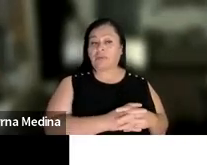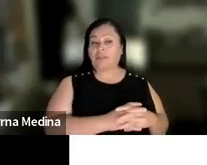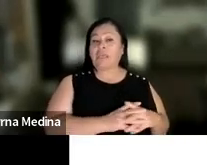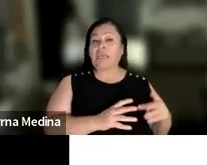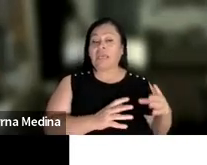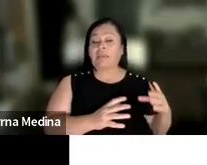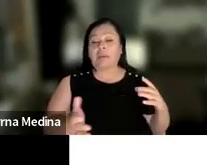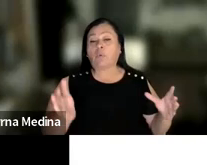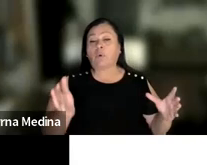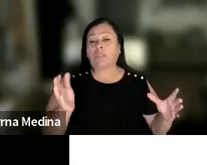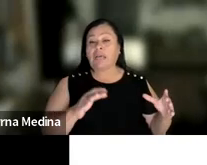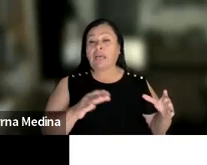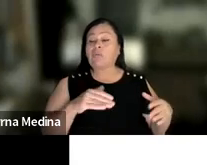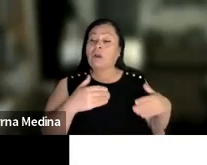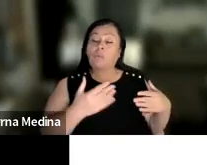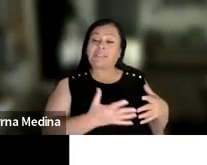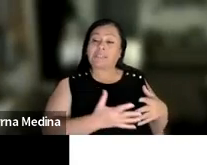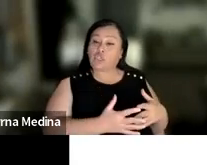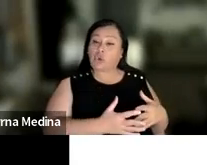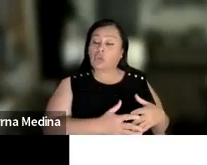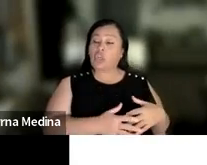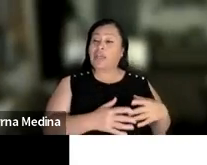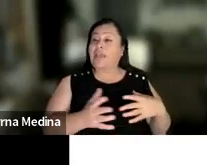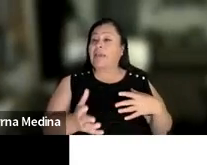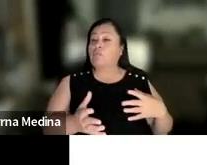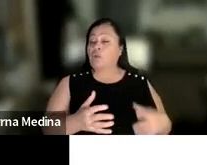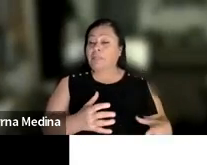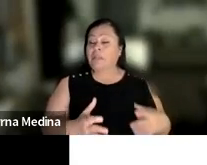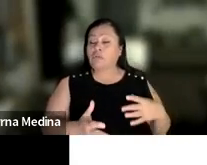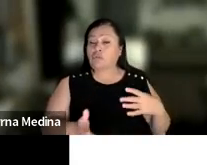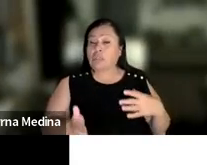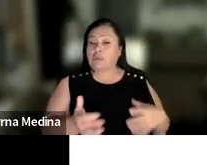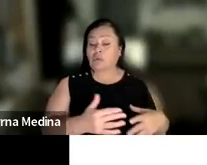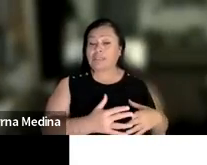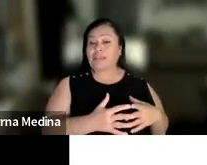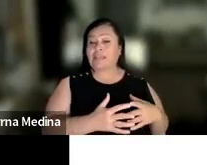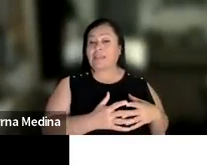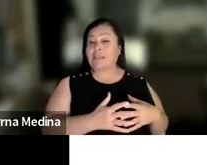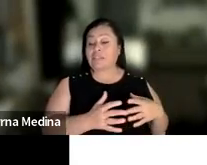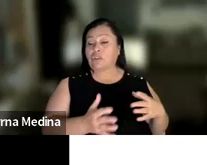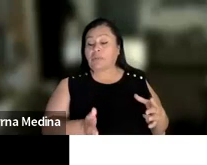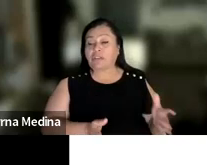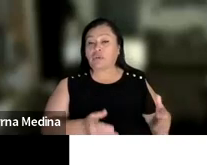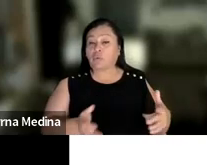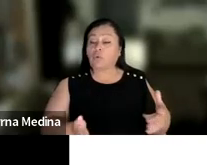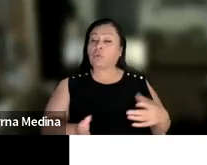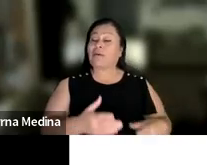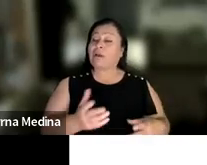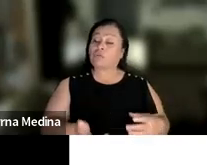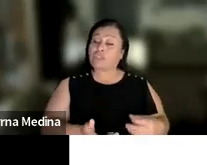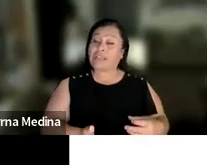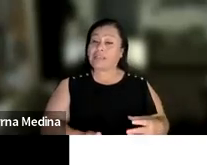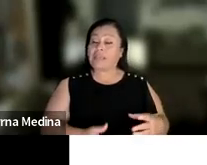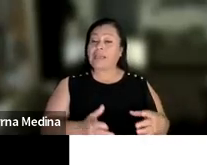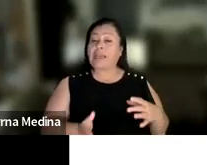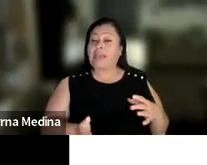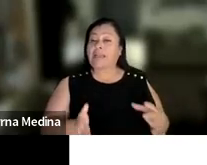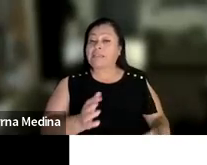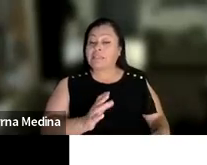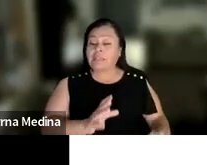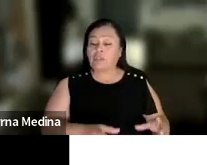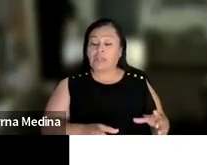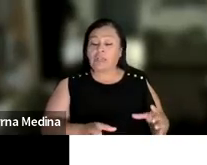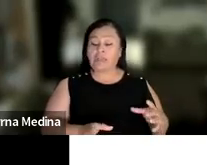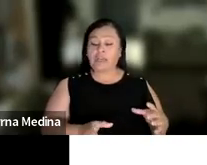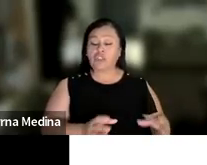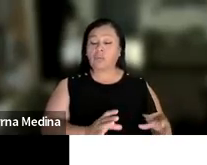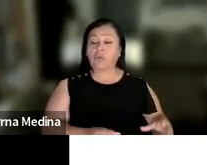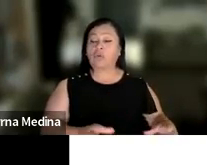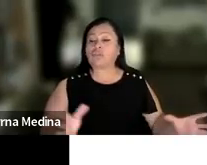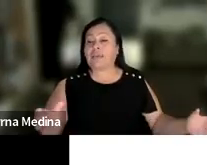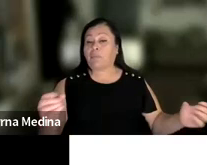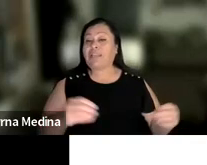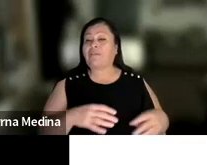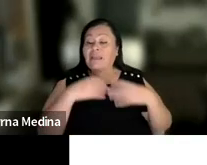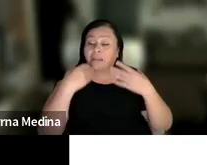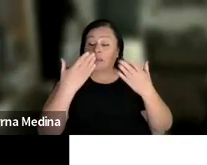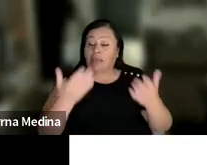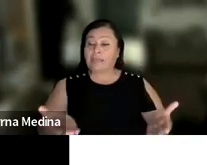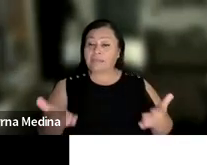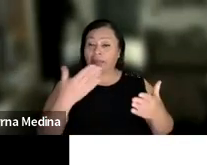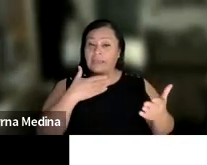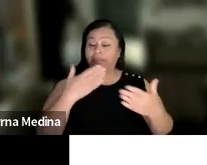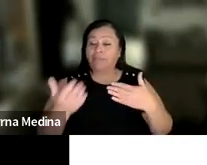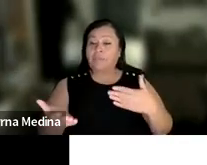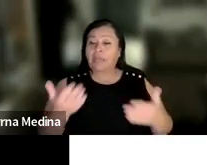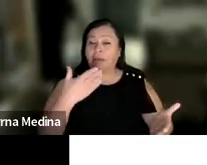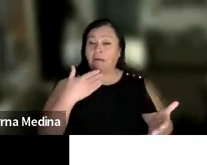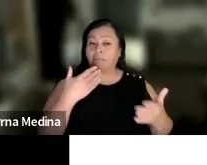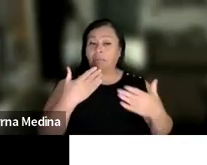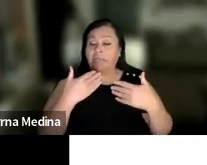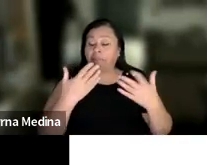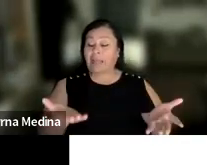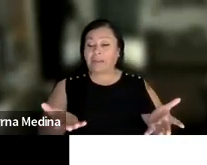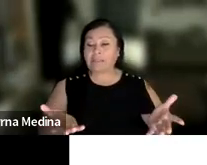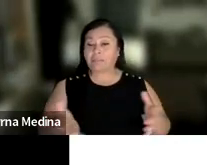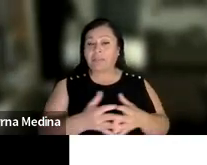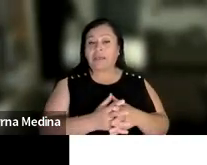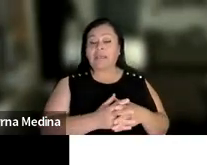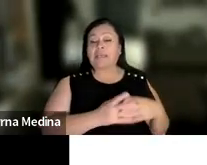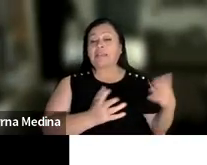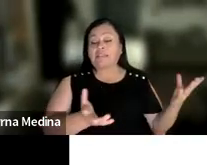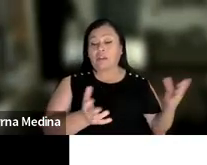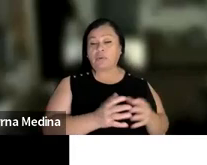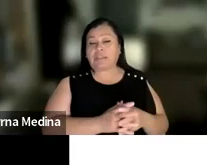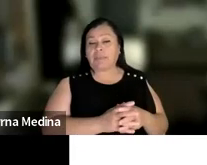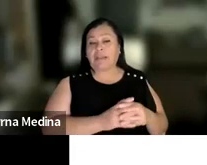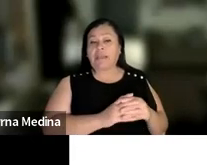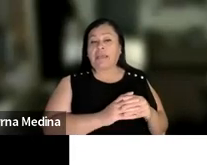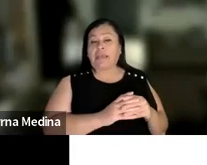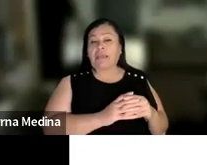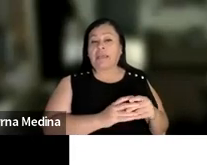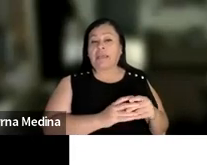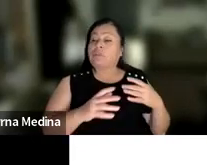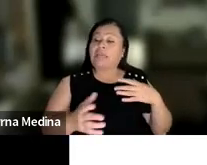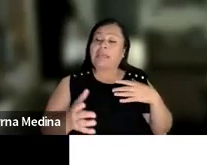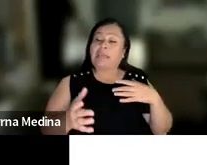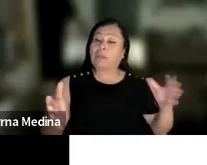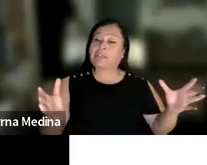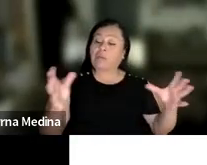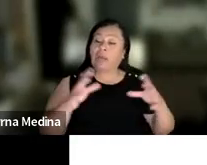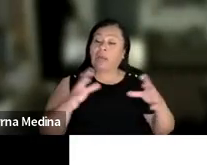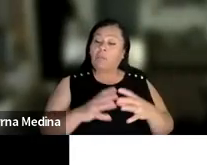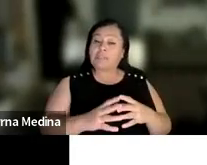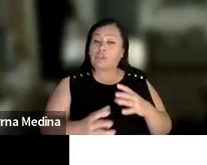Entonces voy a buscar más información para descartar cualquier cualquier otra cosa, ¿verdad? Por ejemplo, cuando está en una conversación, usualmente las personas que tienen síndrome de Ash, 1 hablan con señas el ash, número 2 pueden hablar este si a ¿